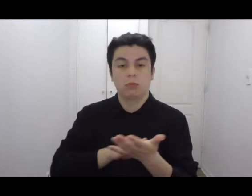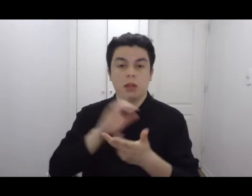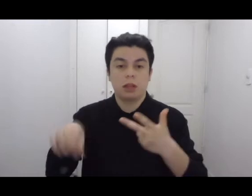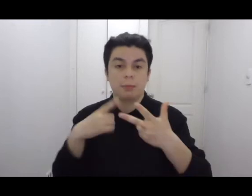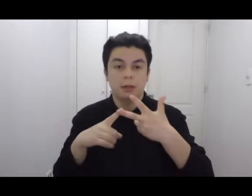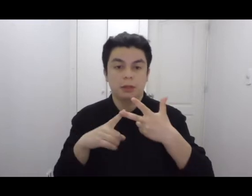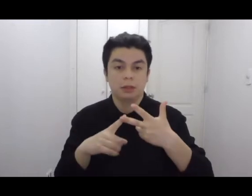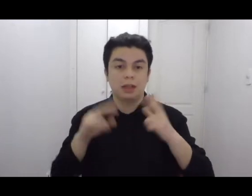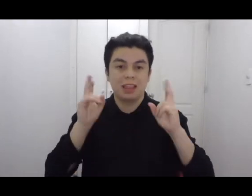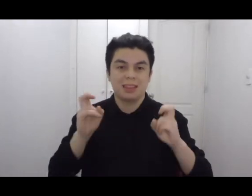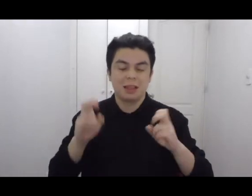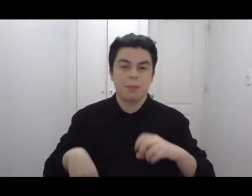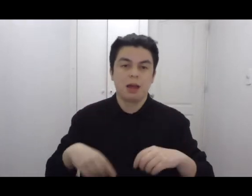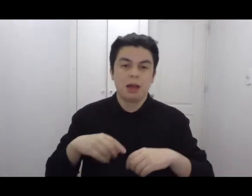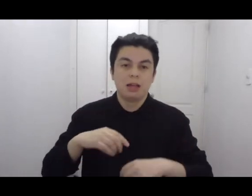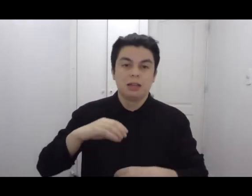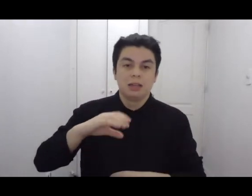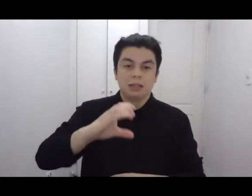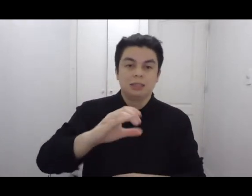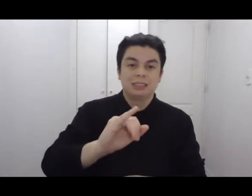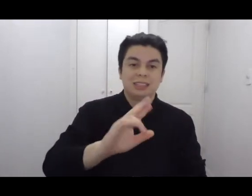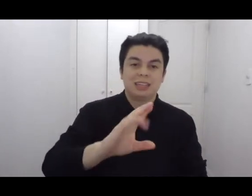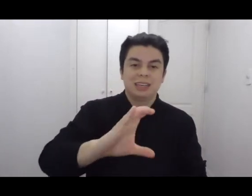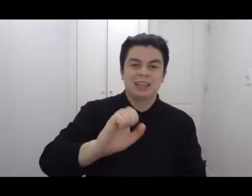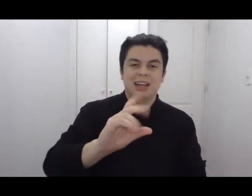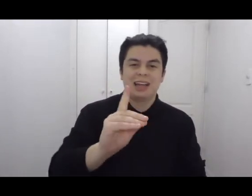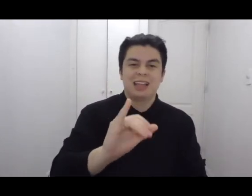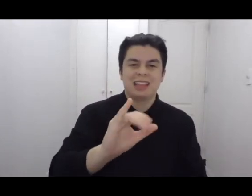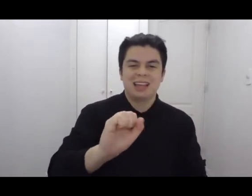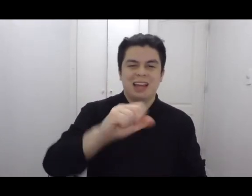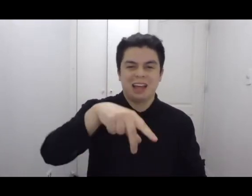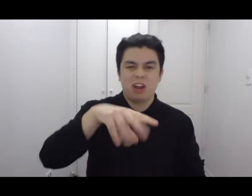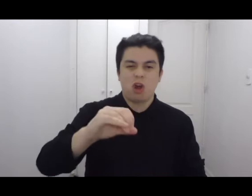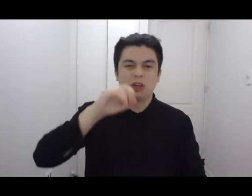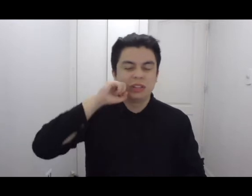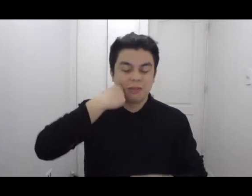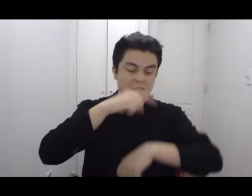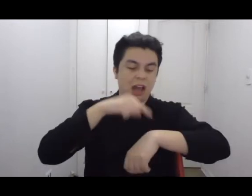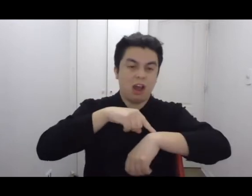después viene los ritmos circadianos que son en el fondo el horario biológico que